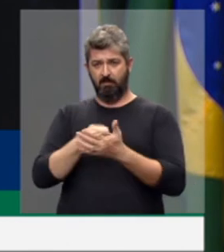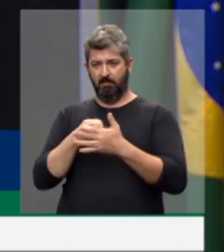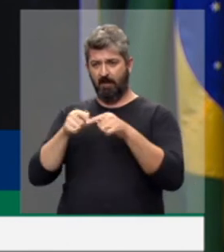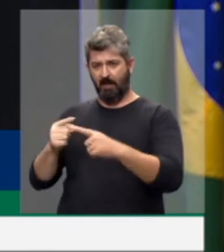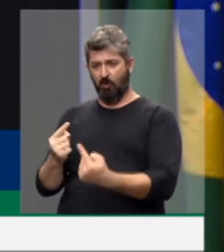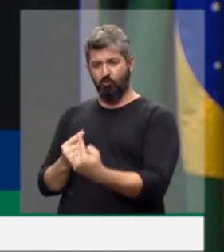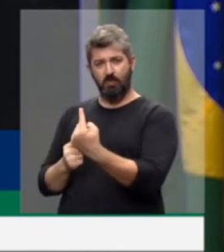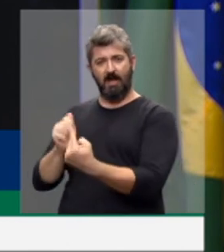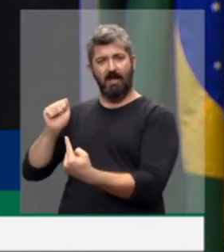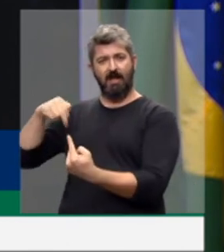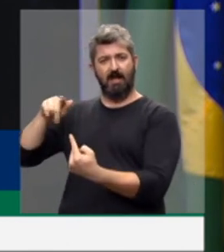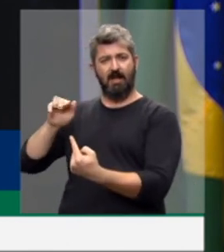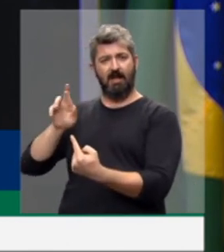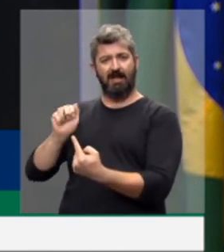EXEMPLIFICO POR QUE A GENTE ESTÁ TIRANDO RECURSOS DO